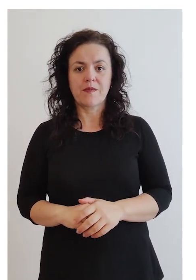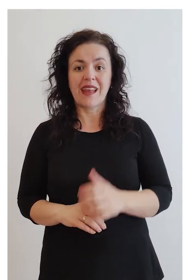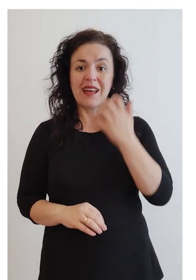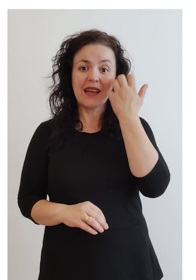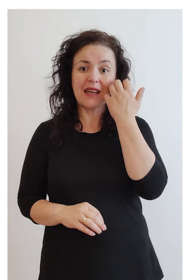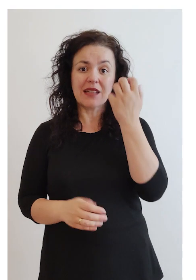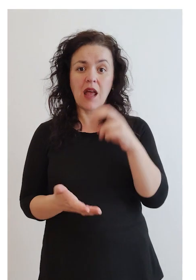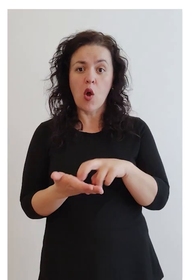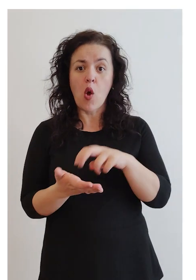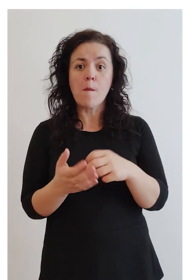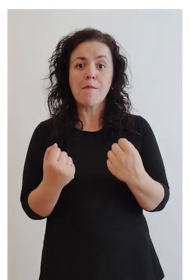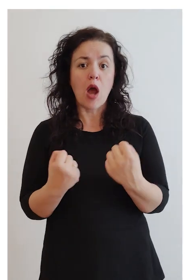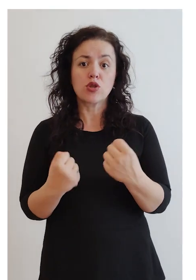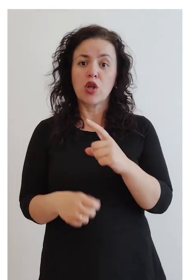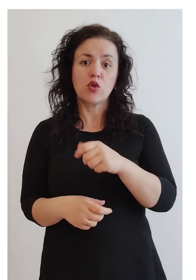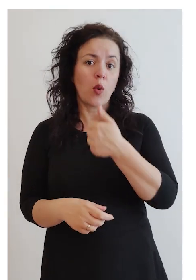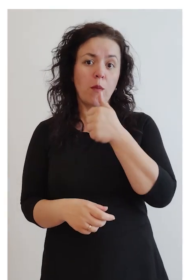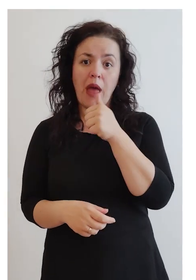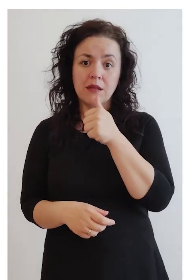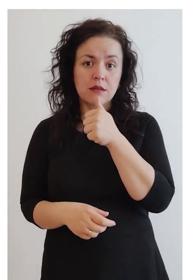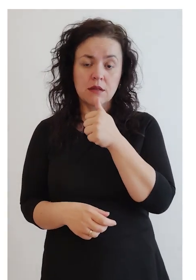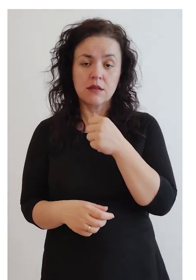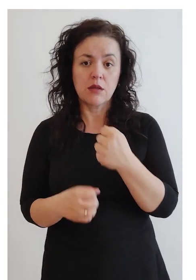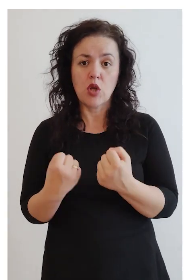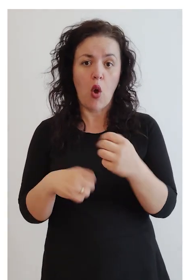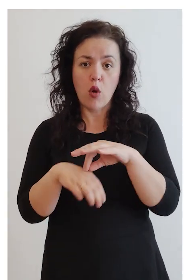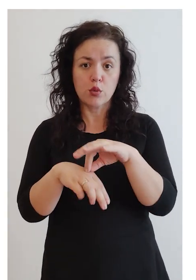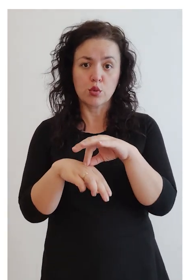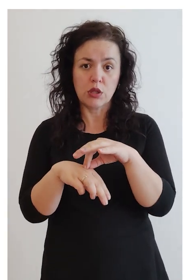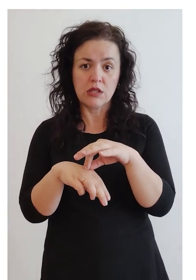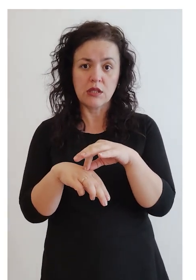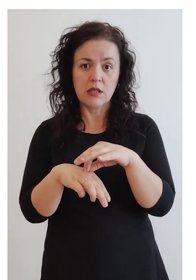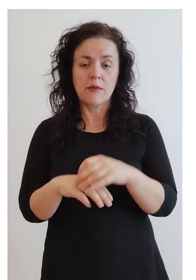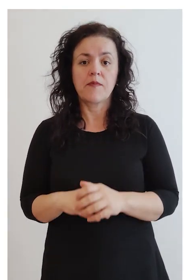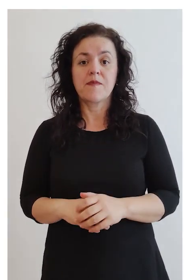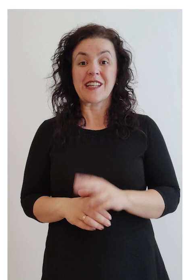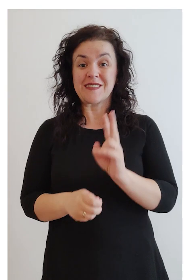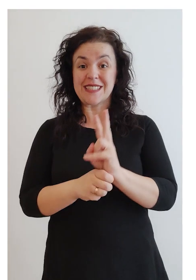Fiți conștienți de legile și reglementările locale privind traficul și respectațiile.